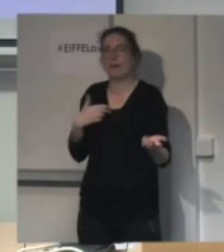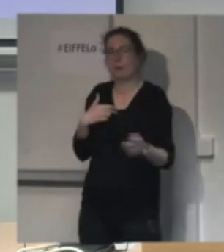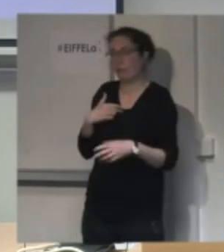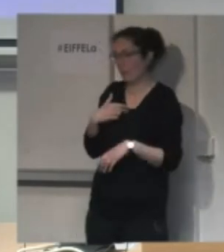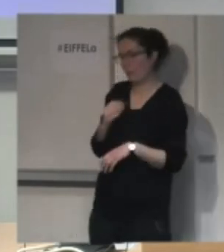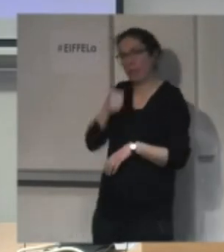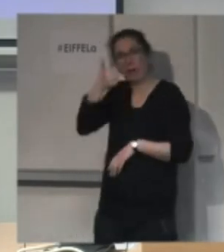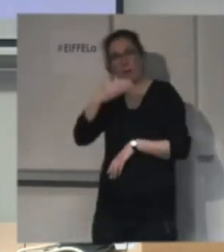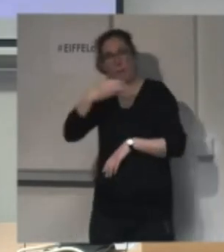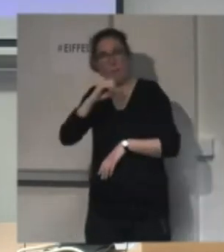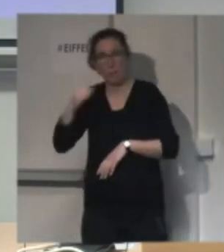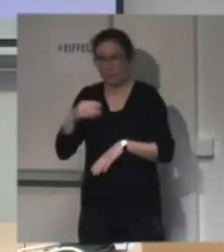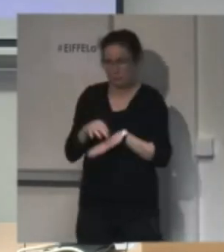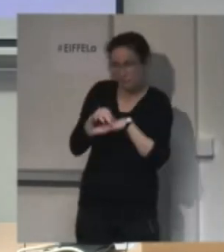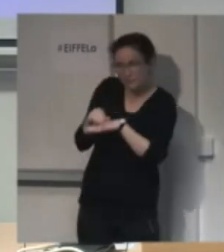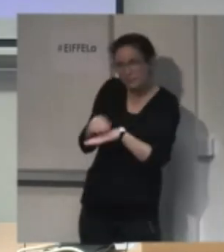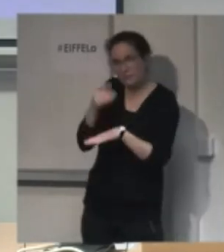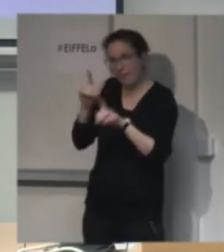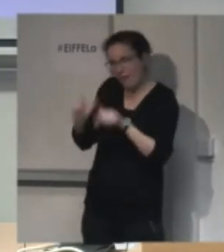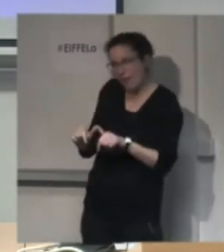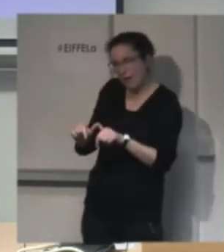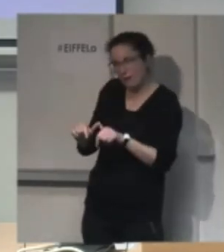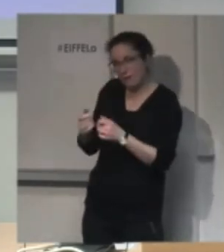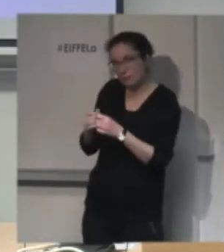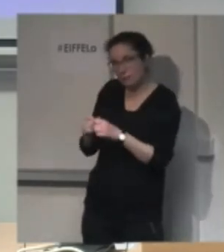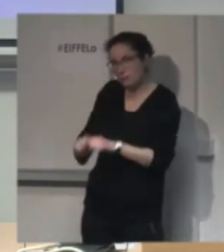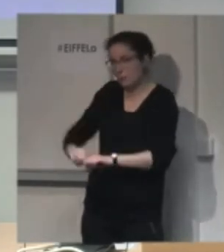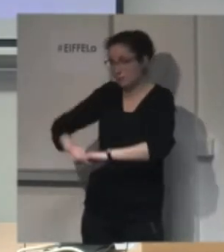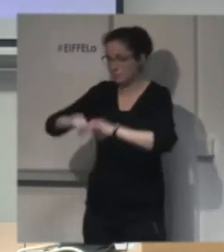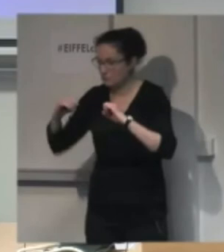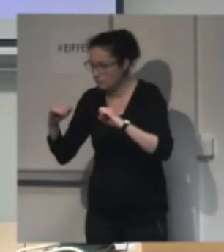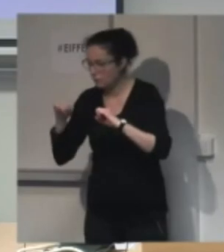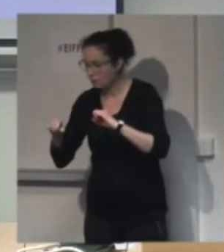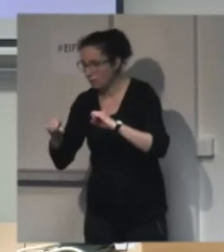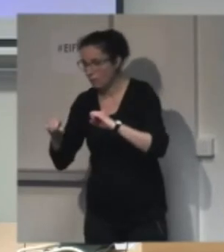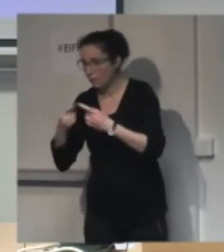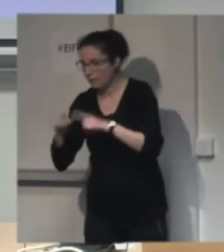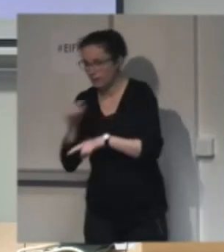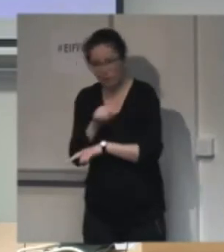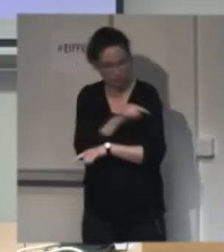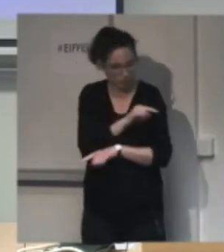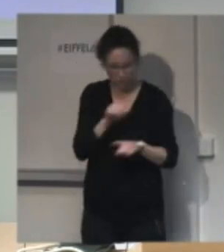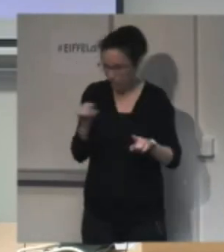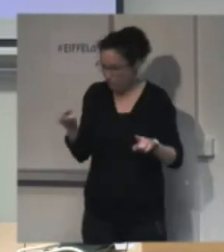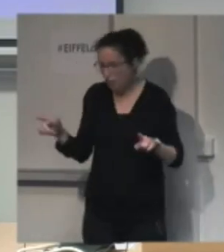un seul MOOC puisqu'on a fini le MOOC pilote de Sciences Po, mais les autres MOOCs fonctionnent tous différemment.